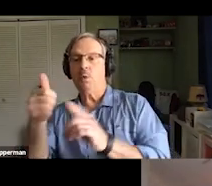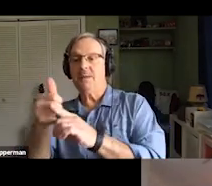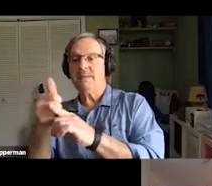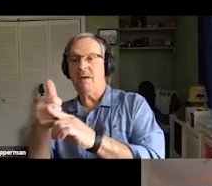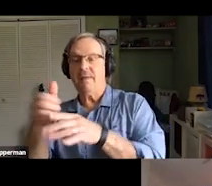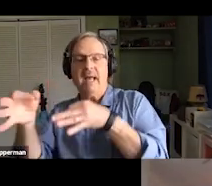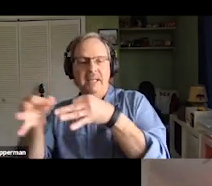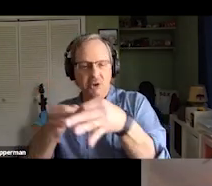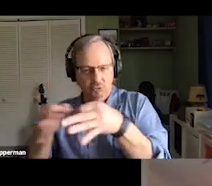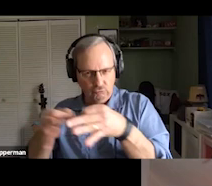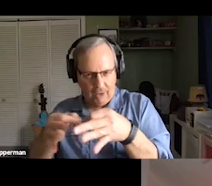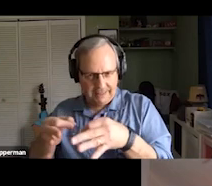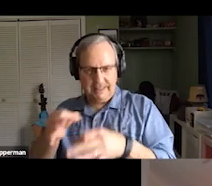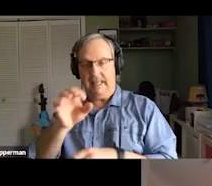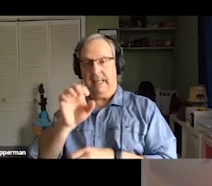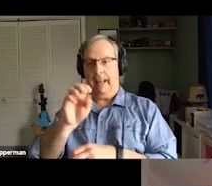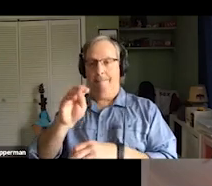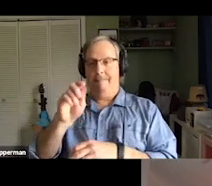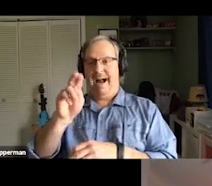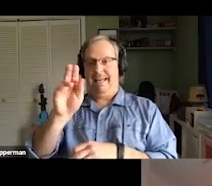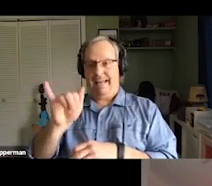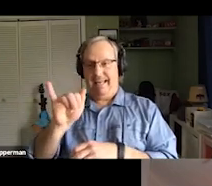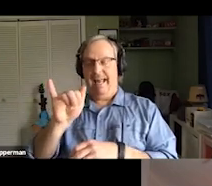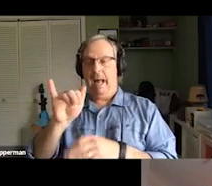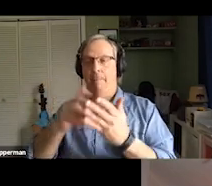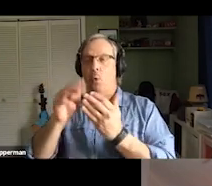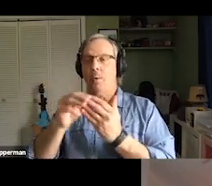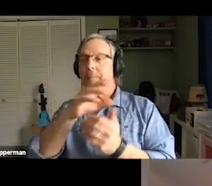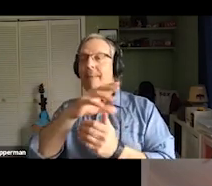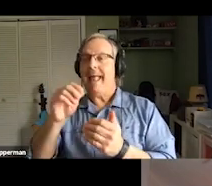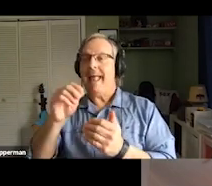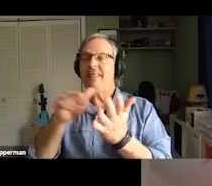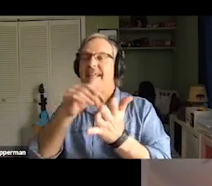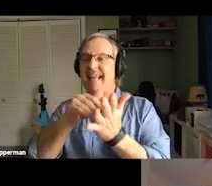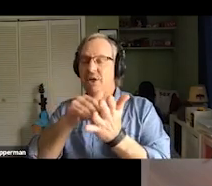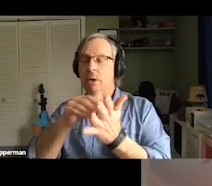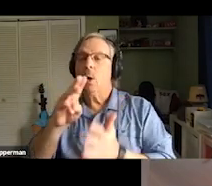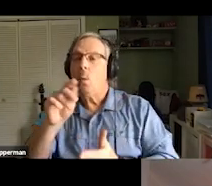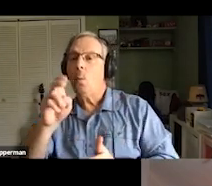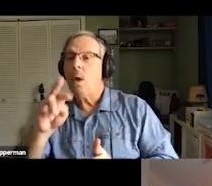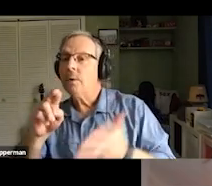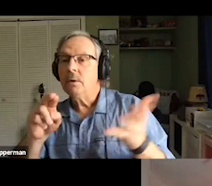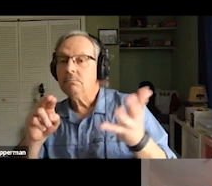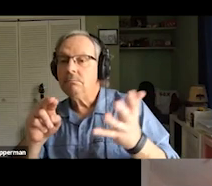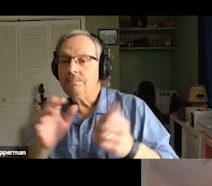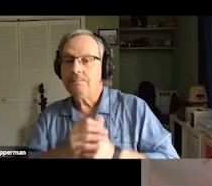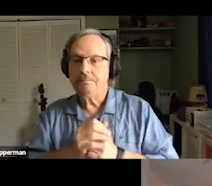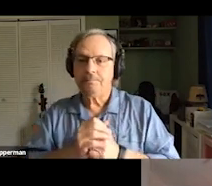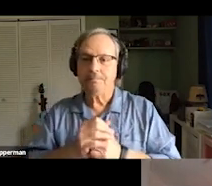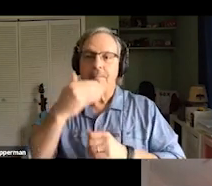y nos guiará a través de algunas fotos de la ubicación del Centro Imani. ¿Walter? Oye, gracias, Eowyn.